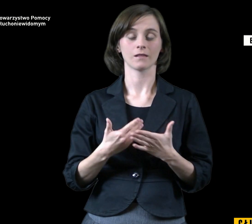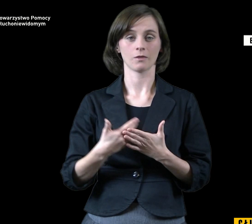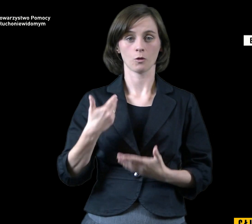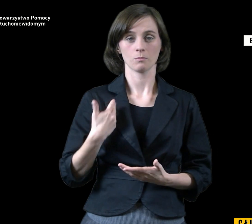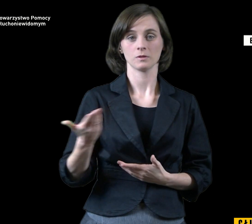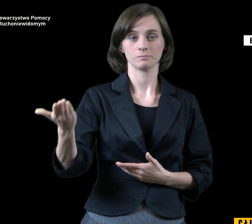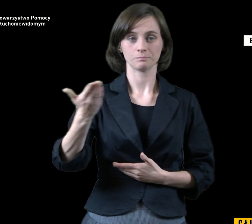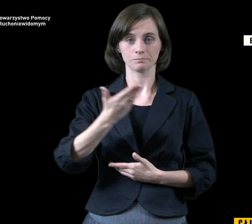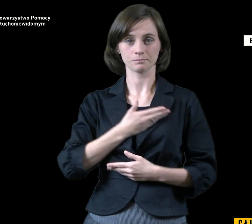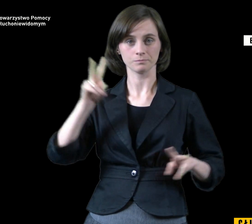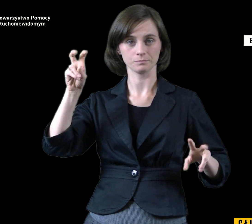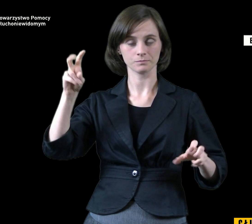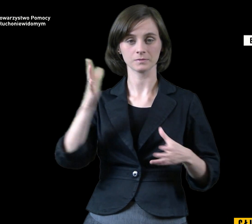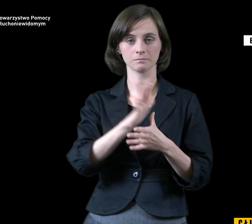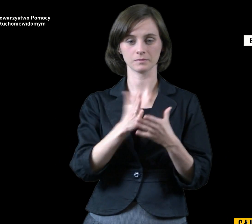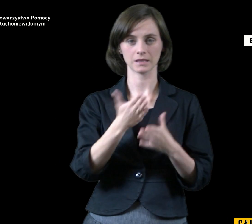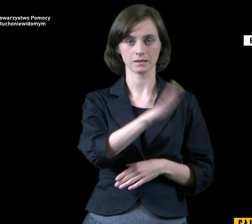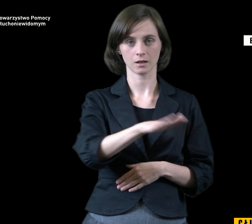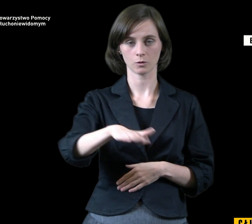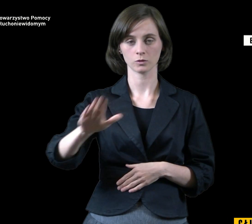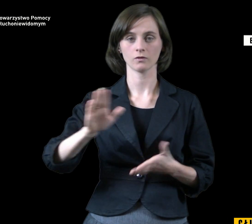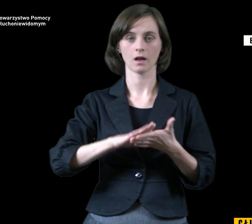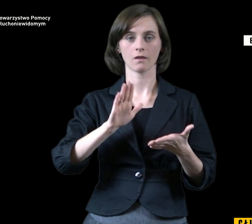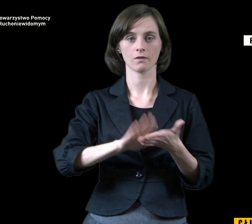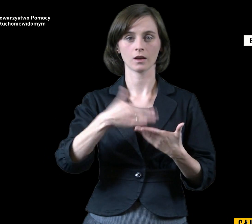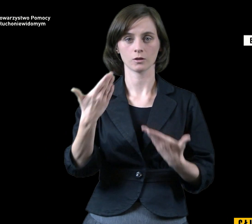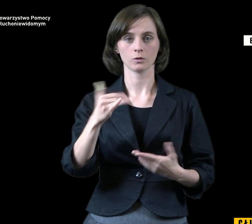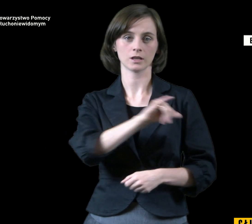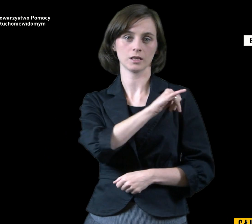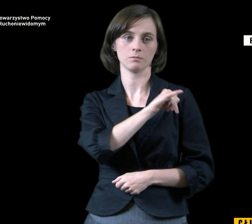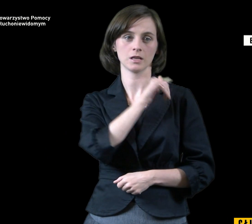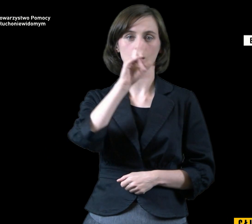TPG zostało wyróżnione Międzynarodową Nagrodą Niepełnosprawności